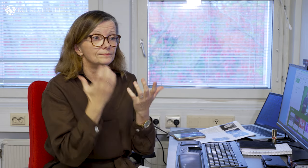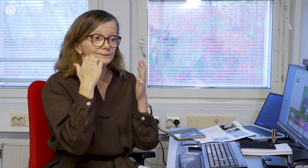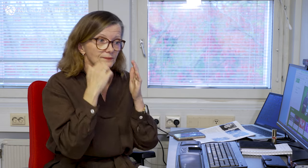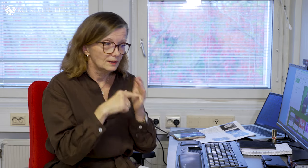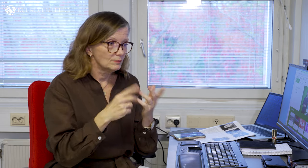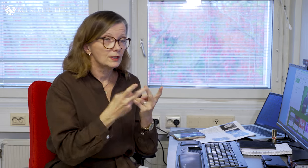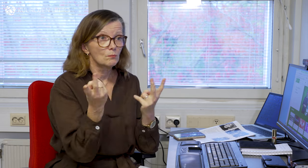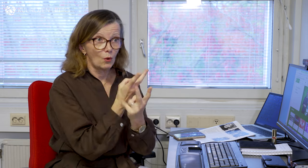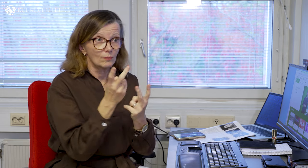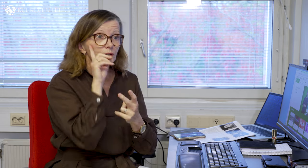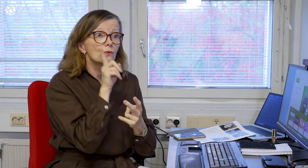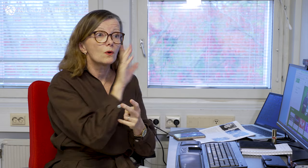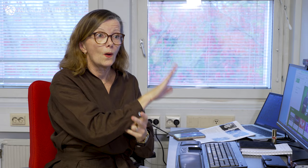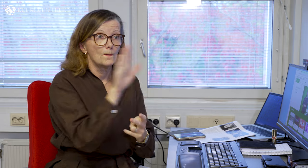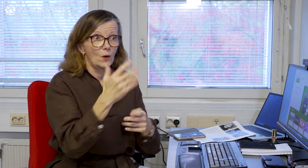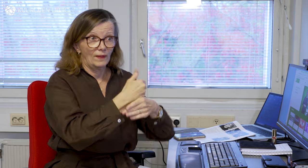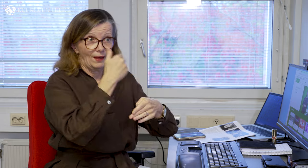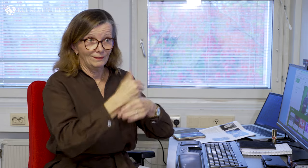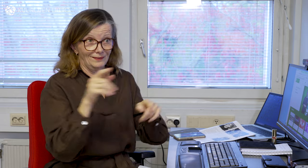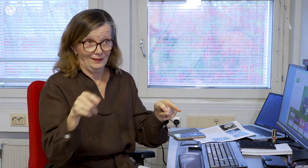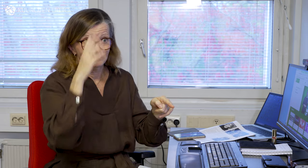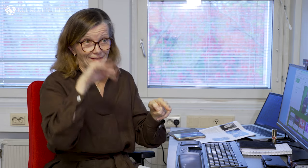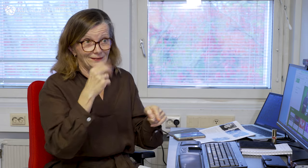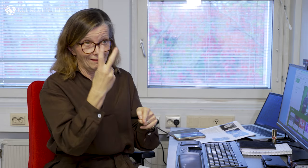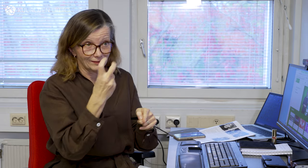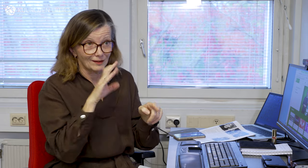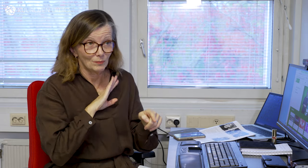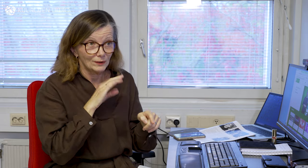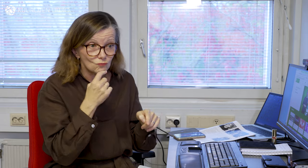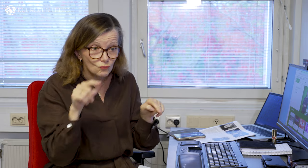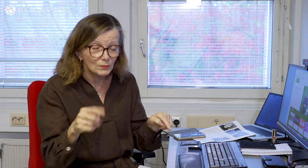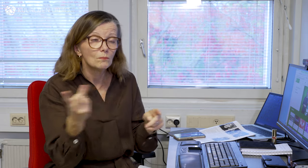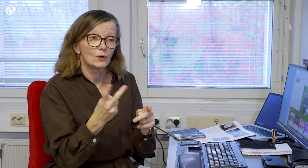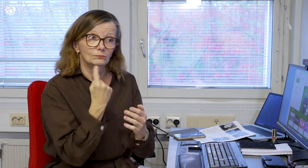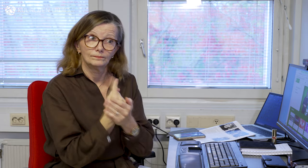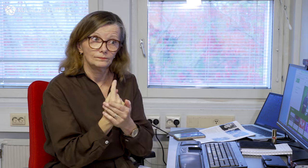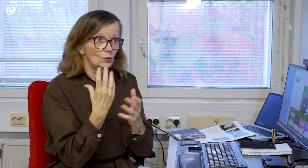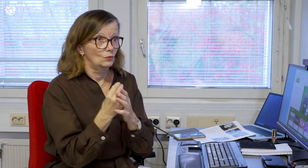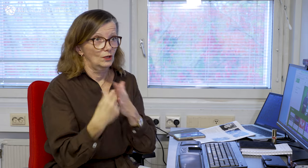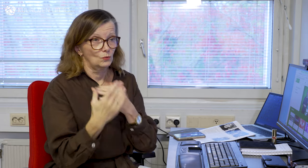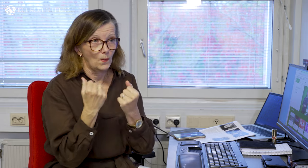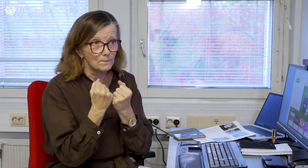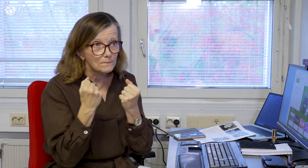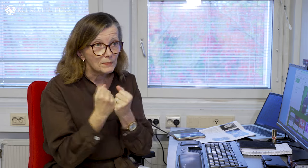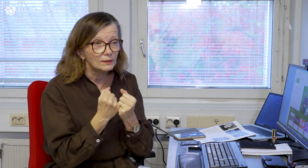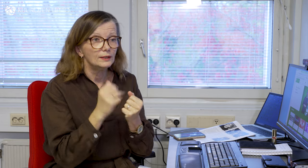Kuurojen teatterit ovat meille tärkeitä yhteistyökumppaneita.